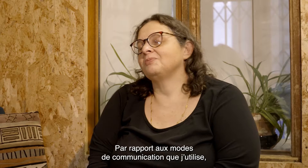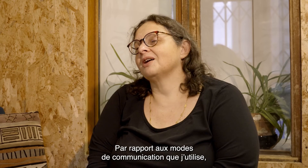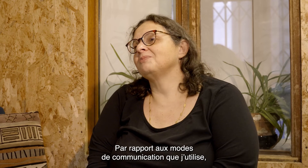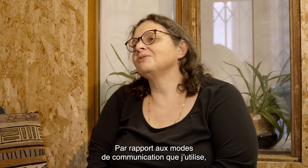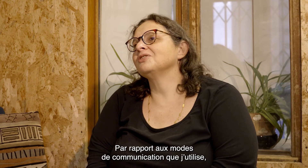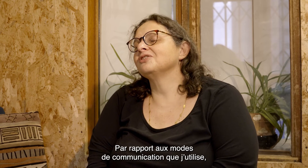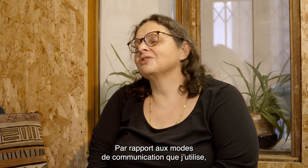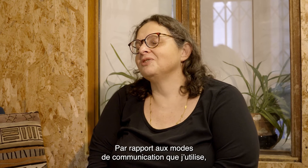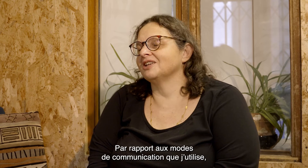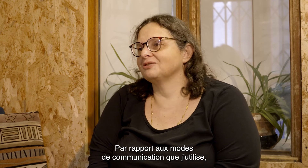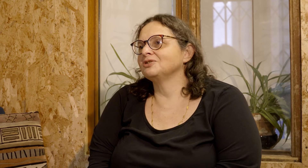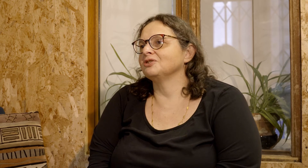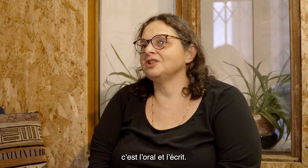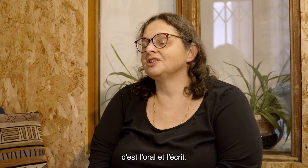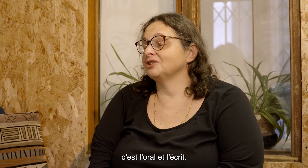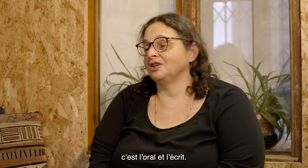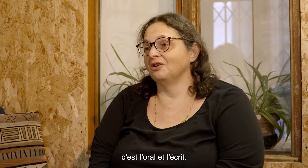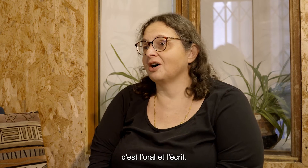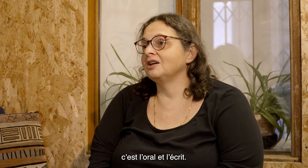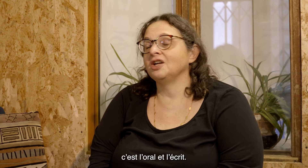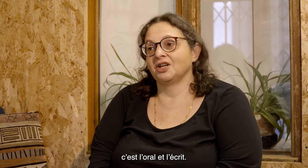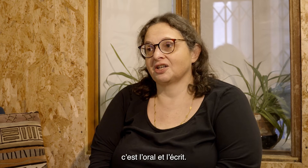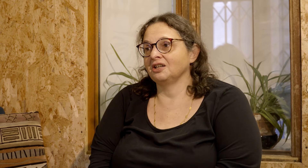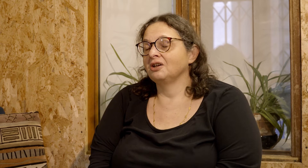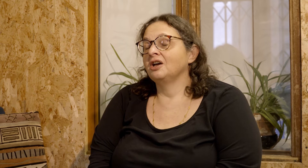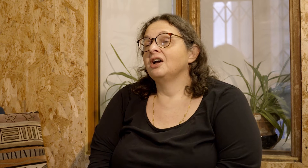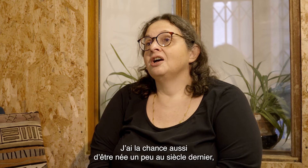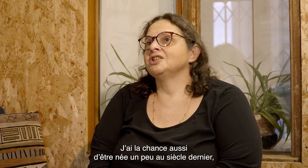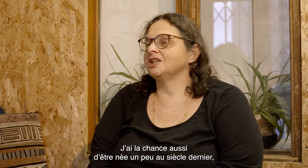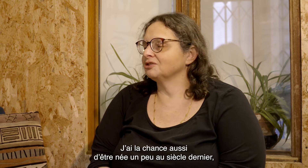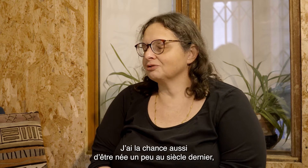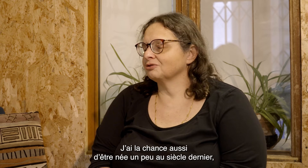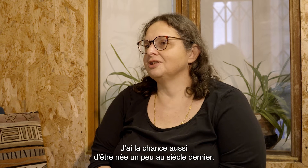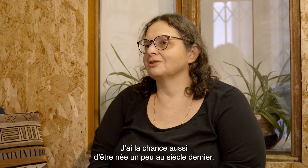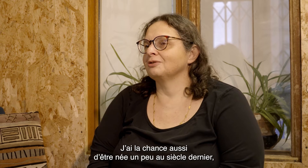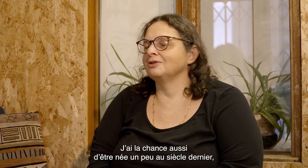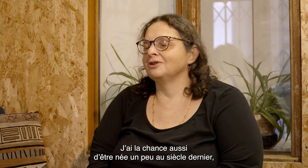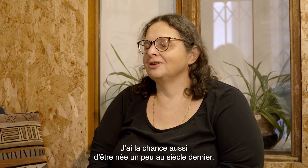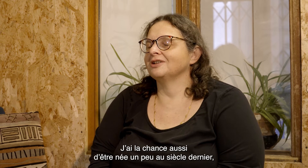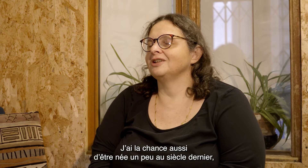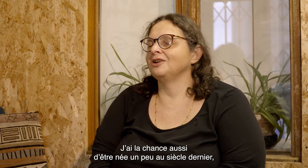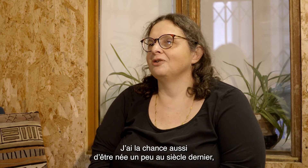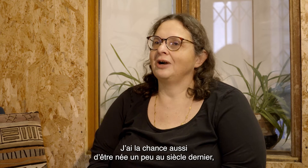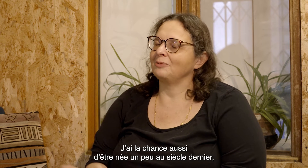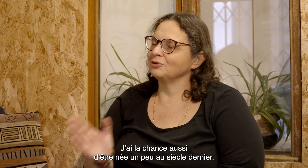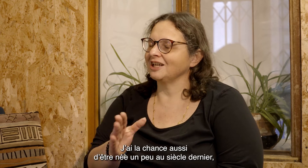Par rapport aux modes de communication que j’utilise, c’est l’oral et l’écrit. J’ai la chance aussi d’être née un peu au siècle dernier,